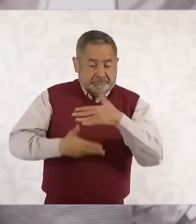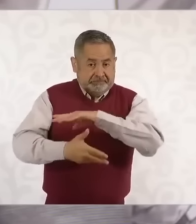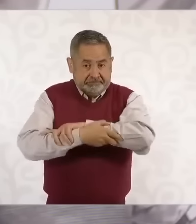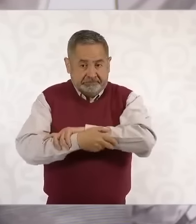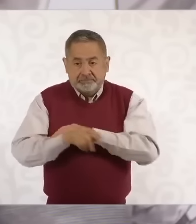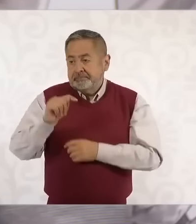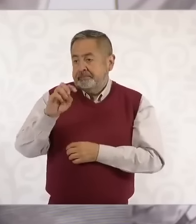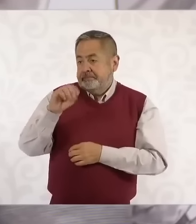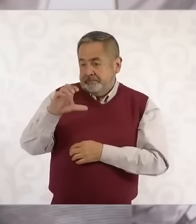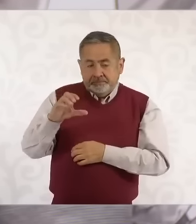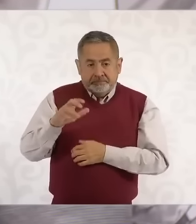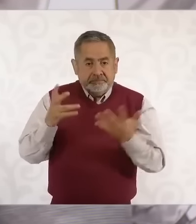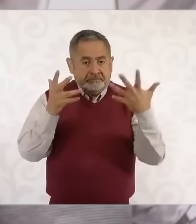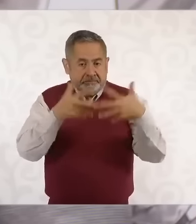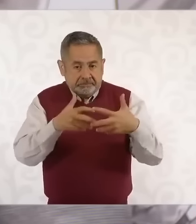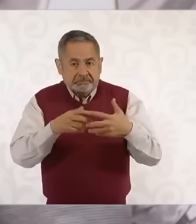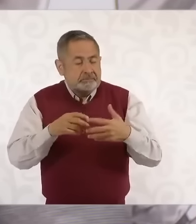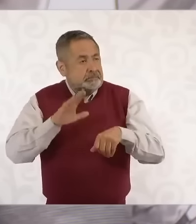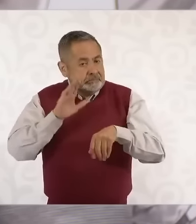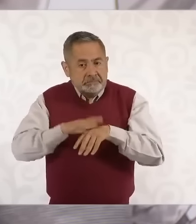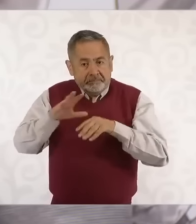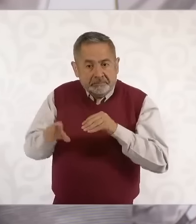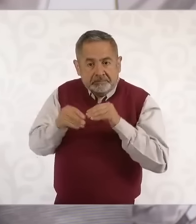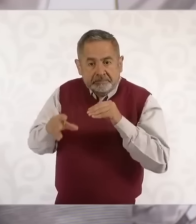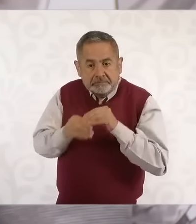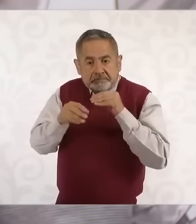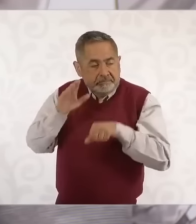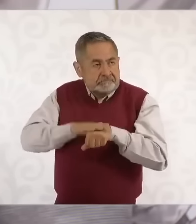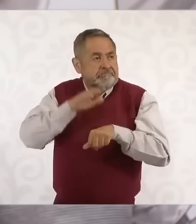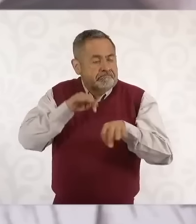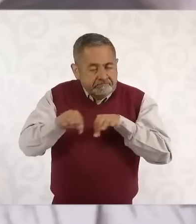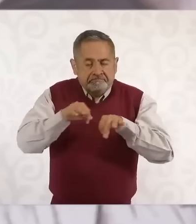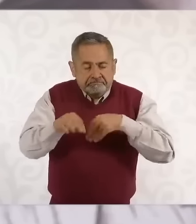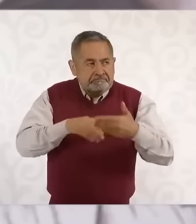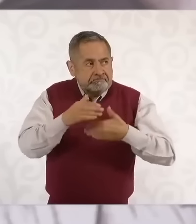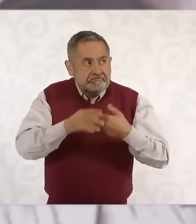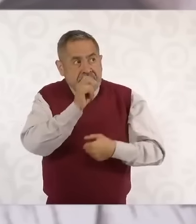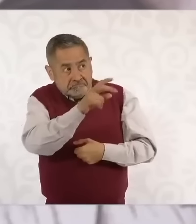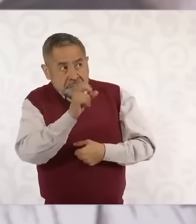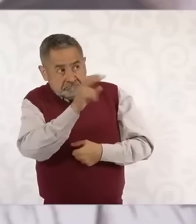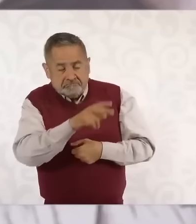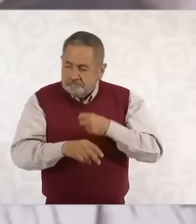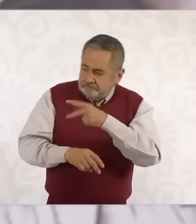generando acumulativamente entendimiento y baser confianza. O sea, te queda muy claro qué cosas no